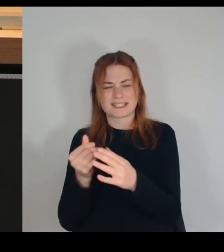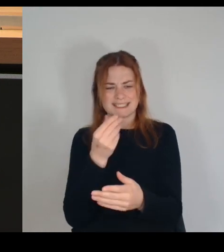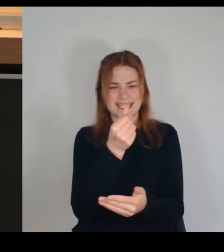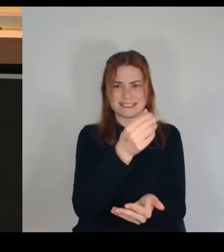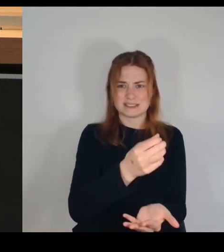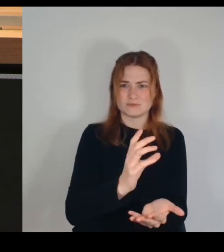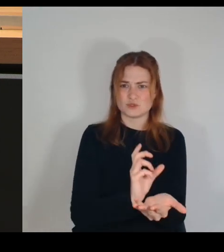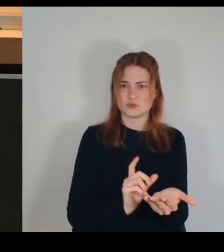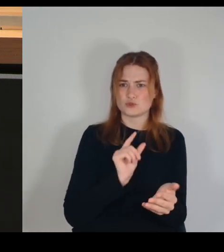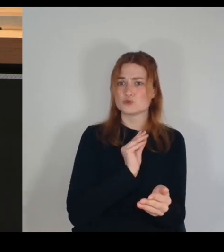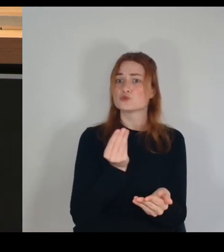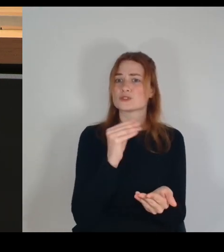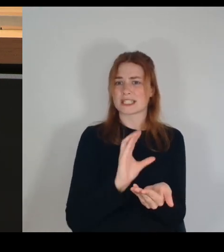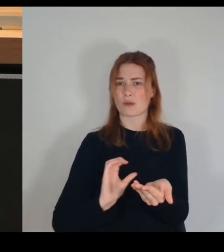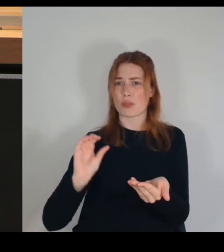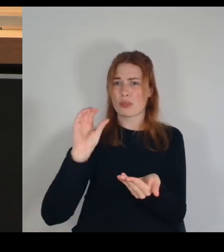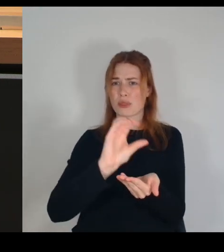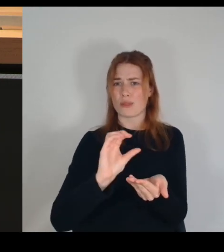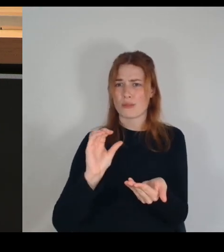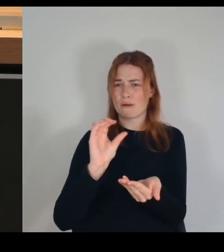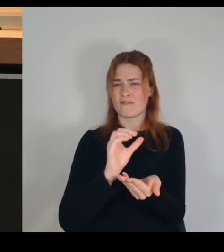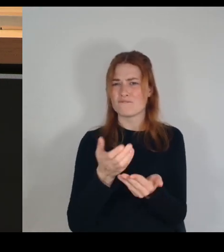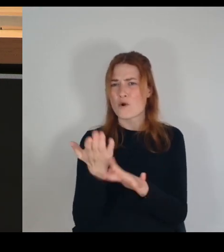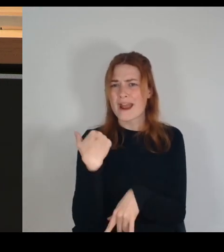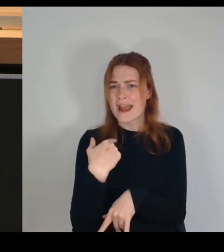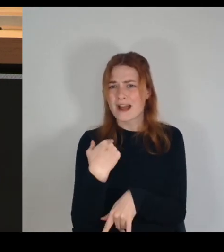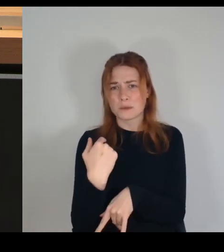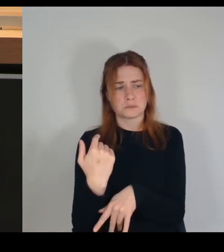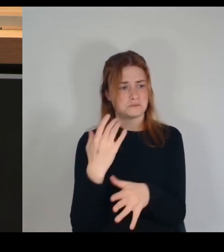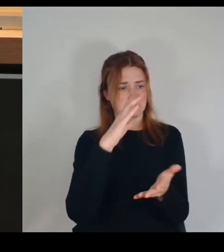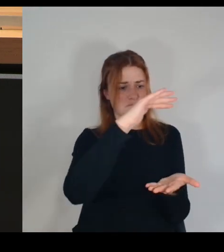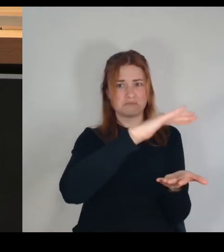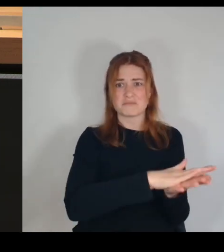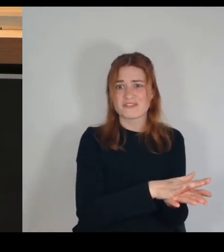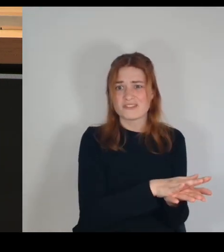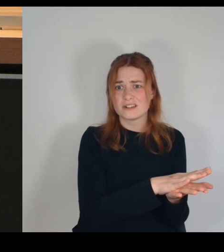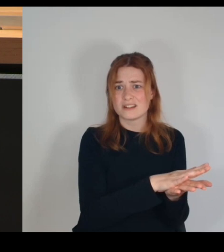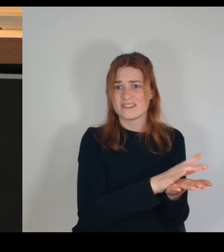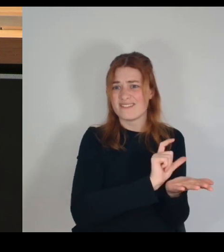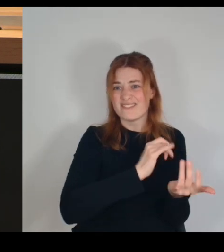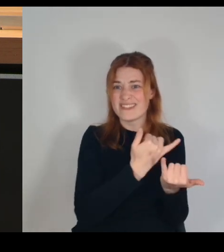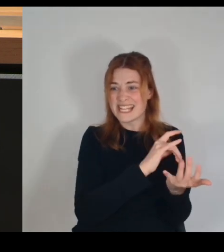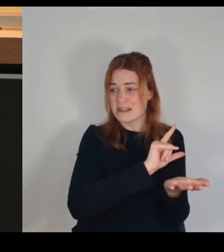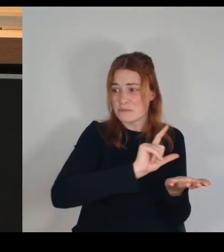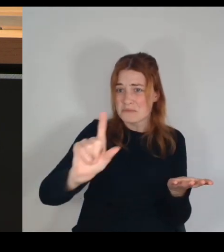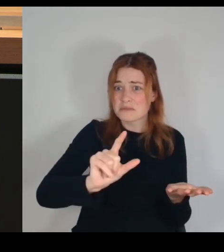Und die Frage, woher das zusätzliche Personal kommen soll bleibt auch unbeantwortet. Und auch die IHK steht der